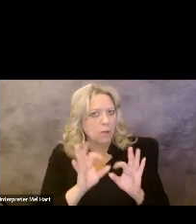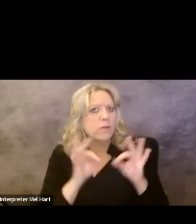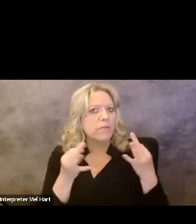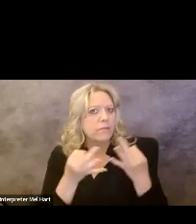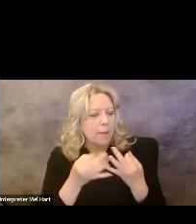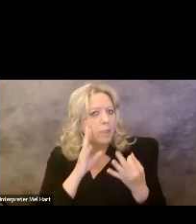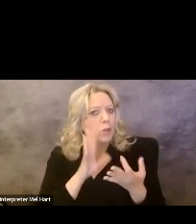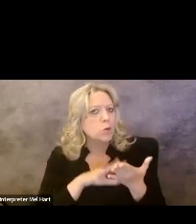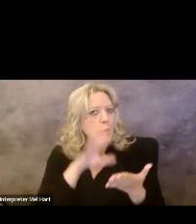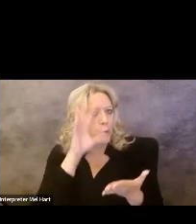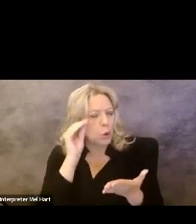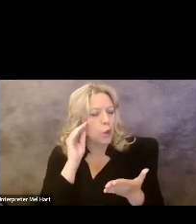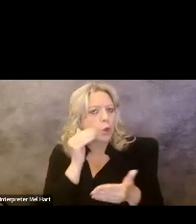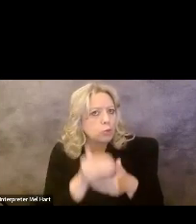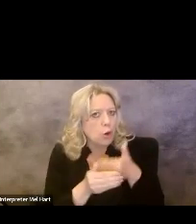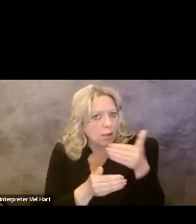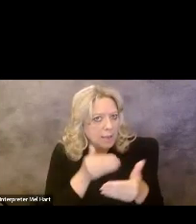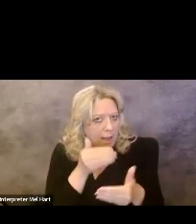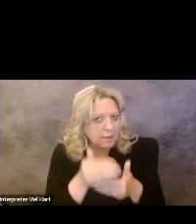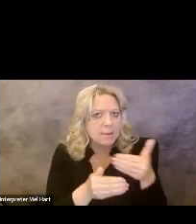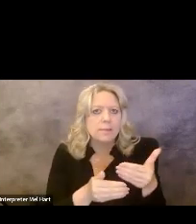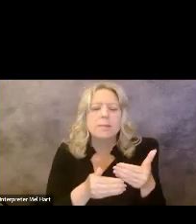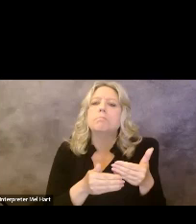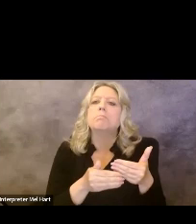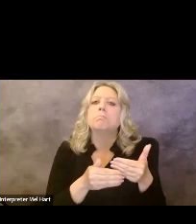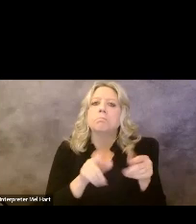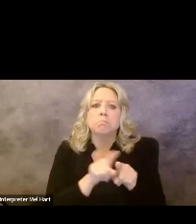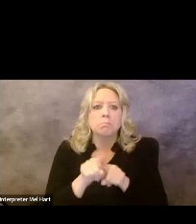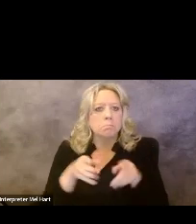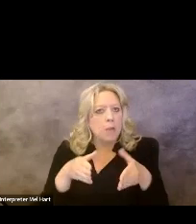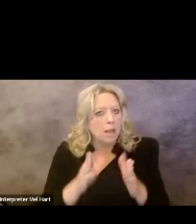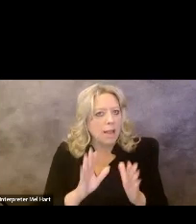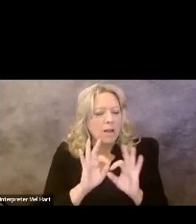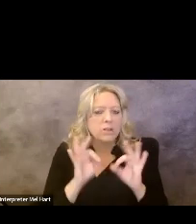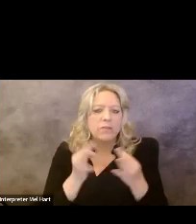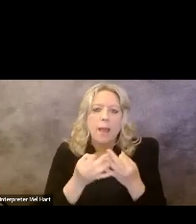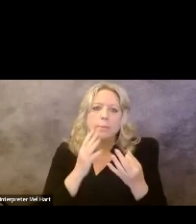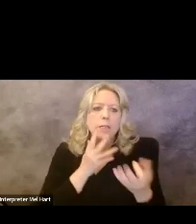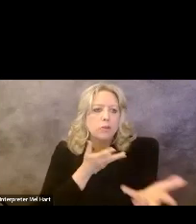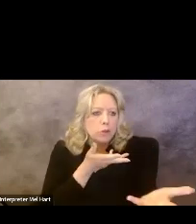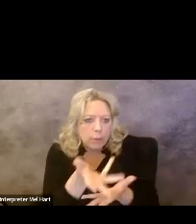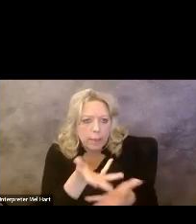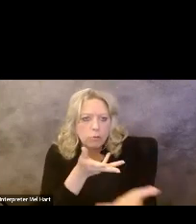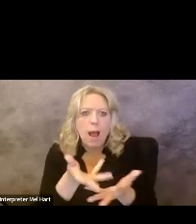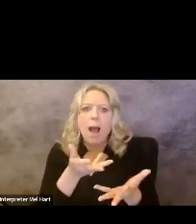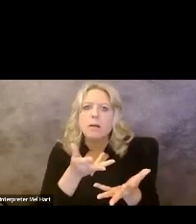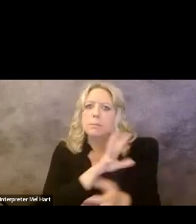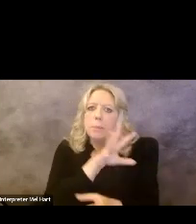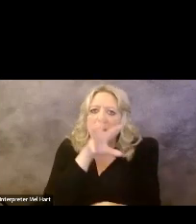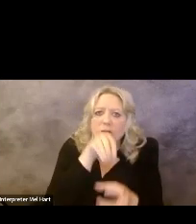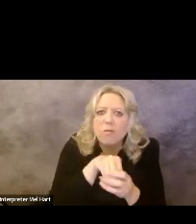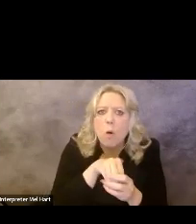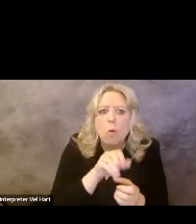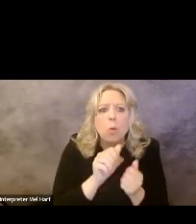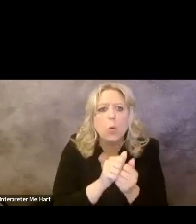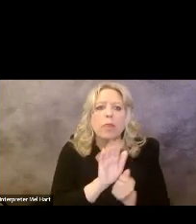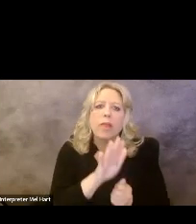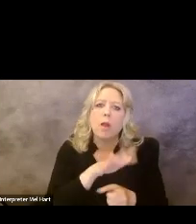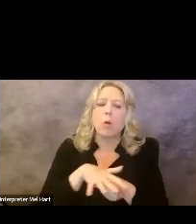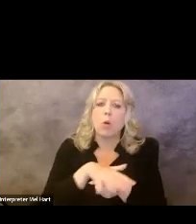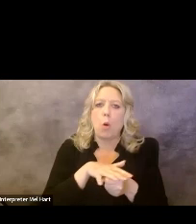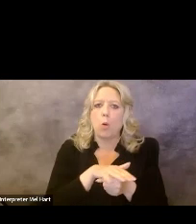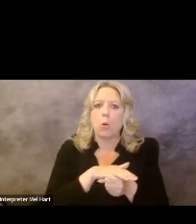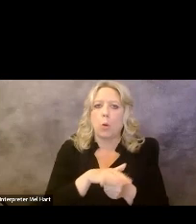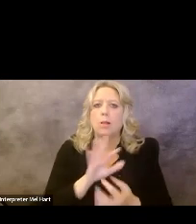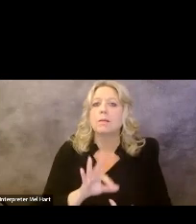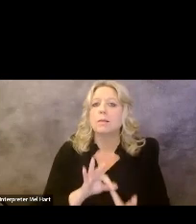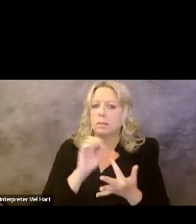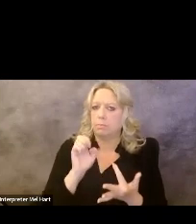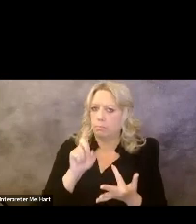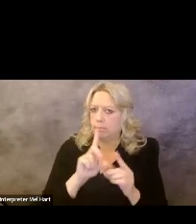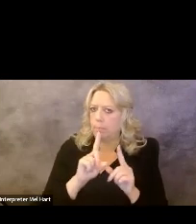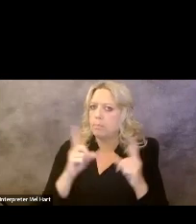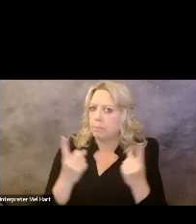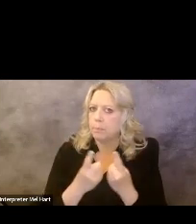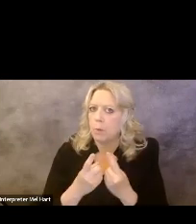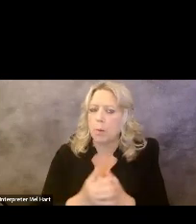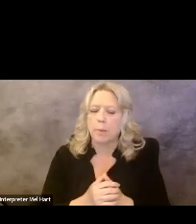interactuar y participar en sus departamentos locales de educación especial y Entonces también acceda